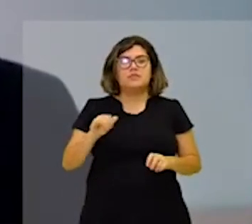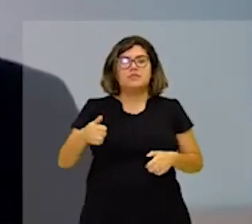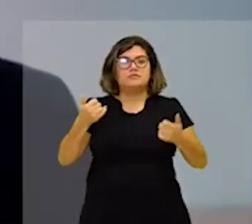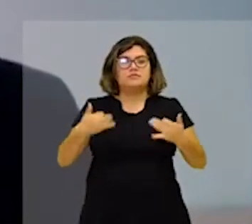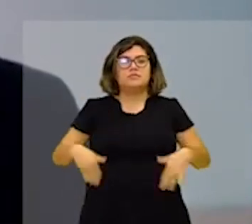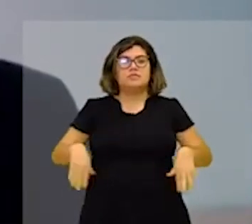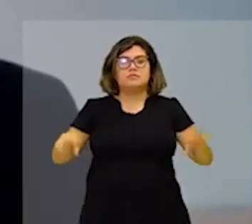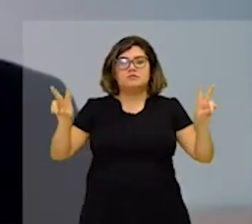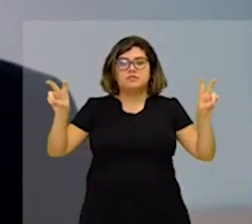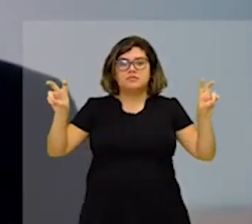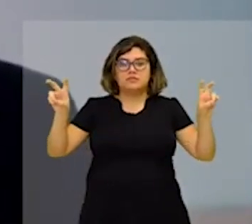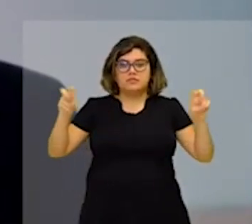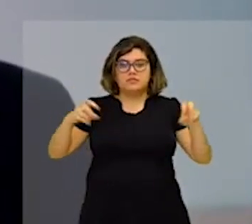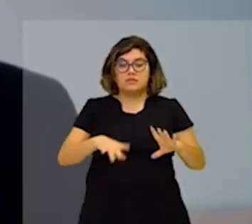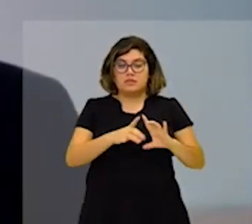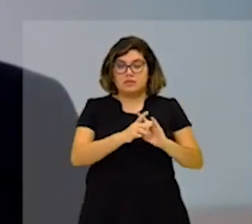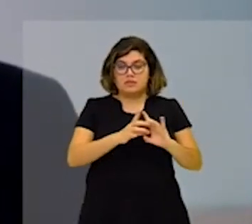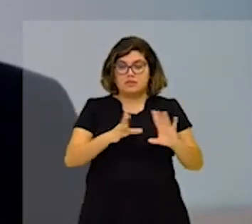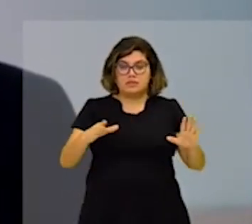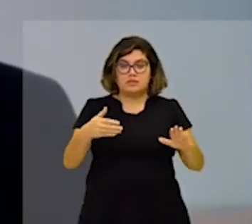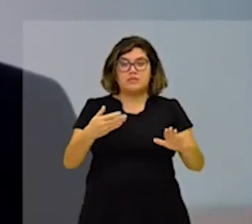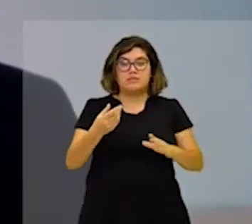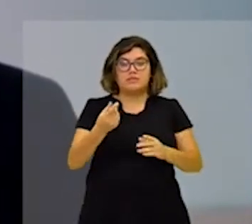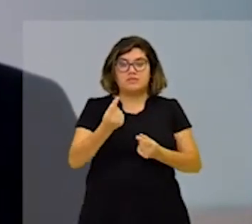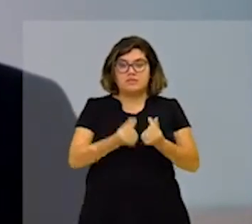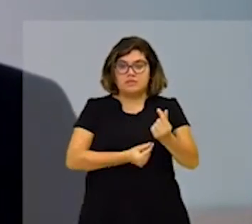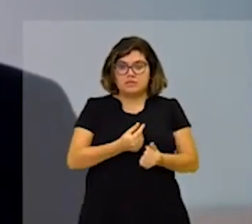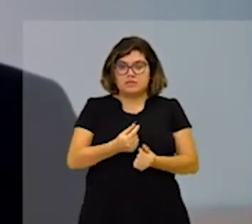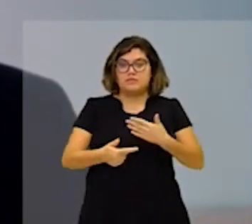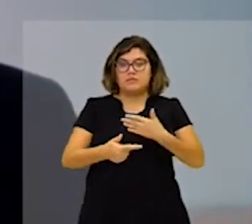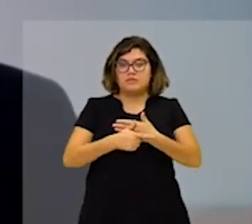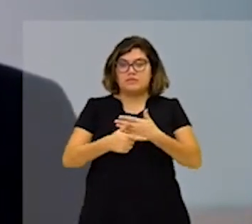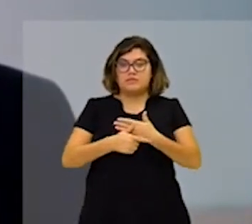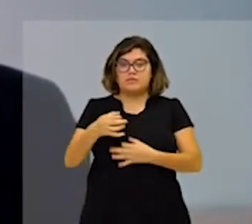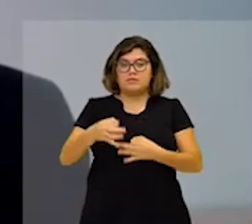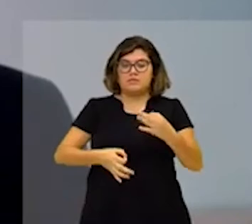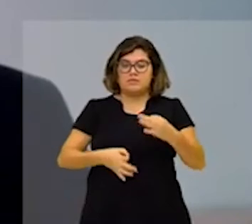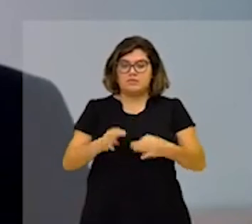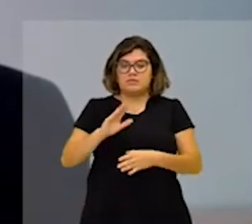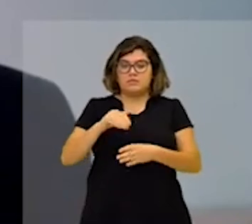democratização do financiamento papel da Justiça Eleitoral e controle social